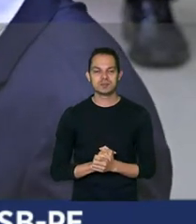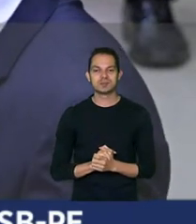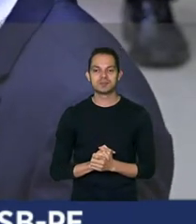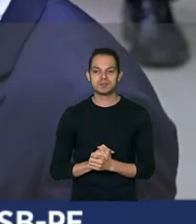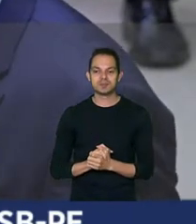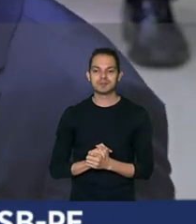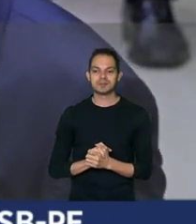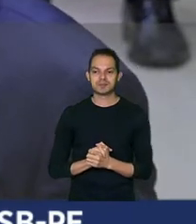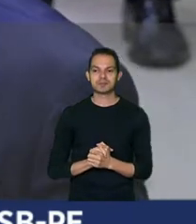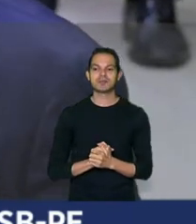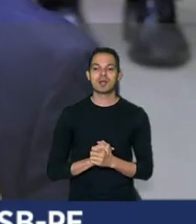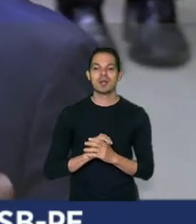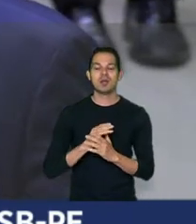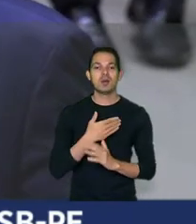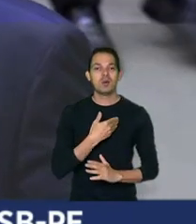FEDERAL, A LEGISLAÇÃO FEDERAL, DOS GOVERNOS